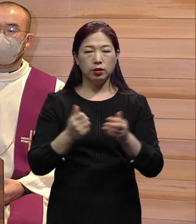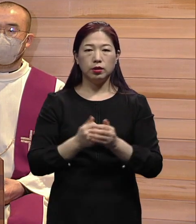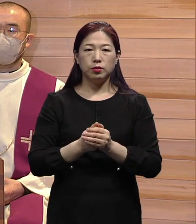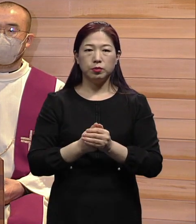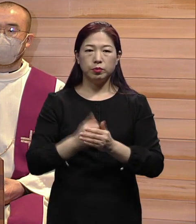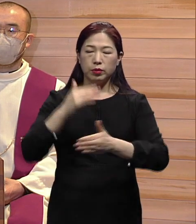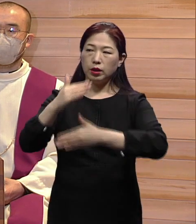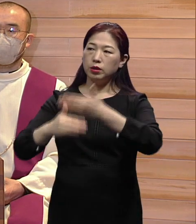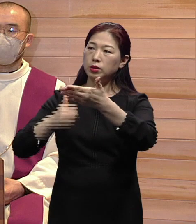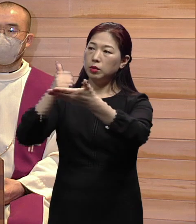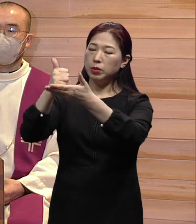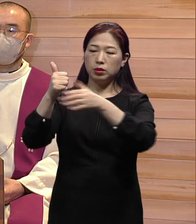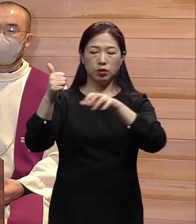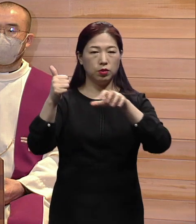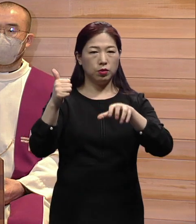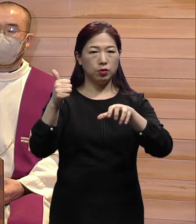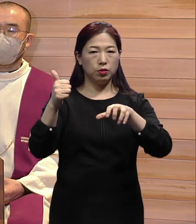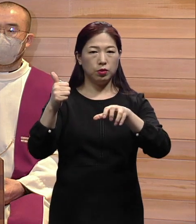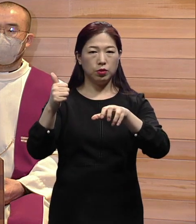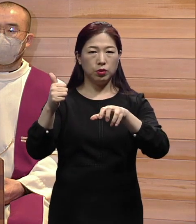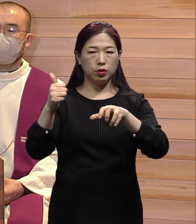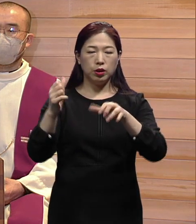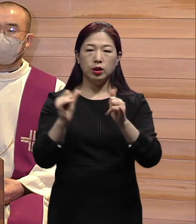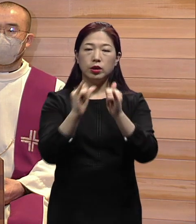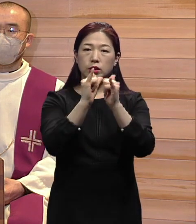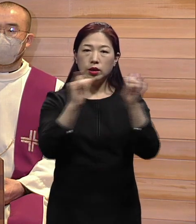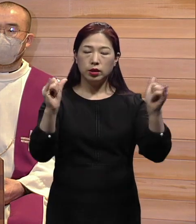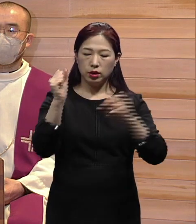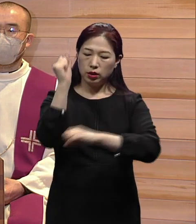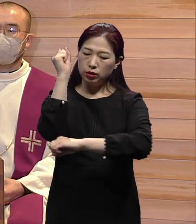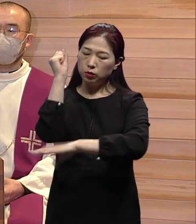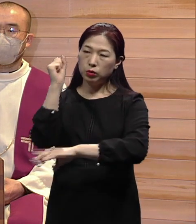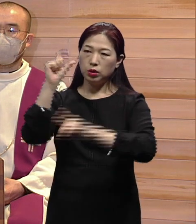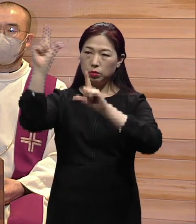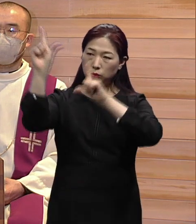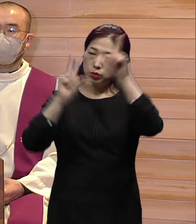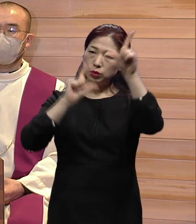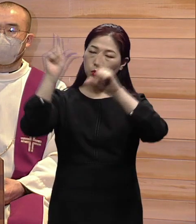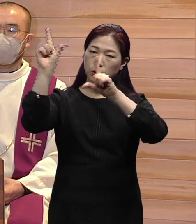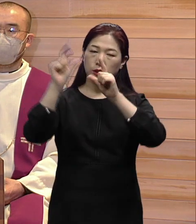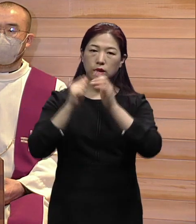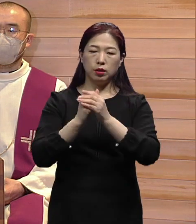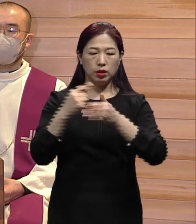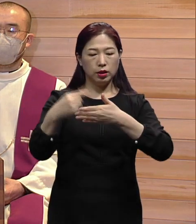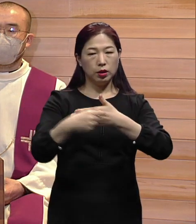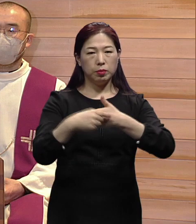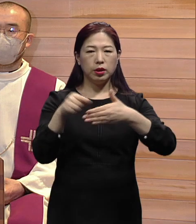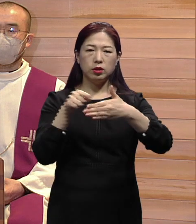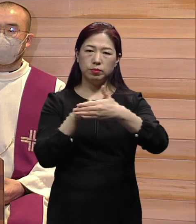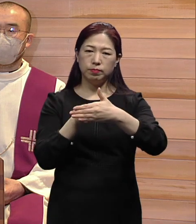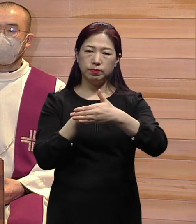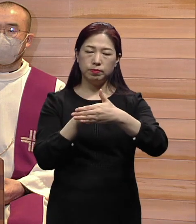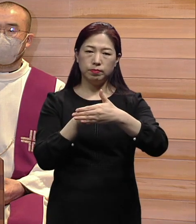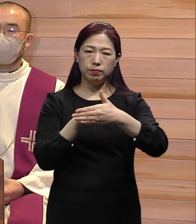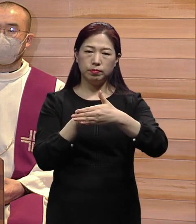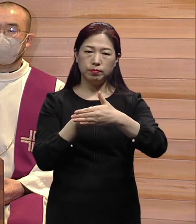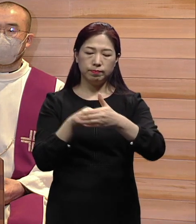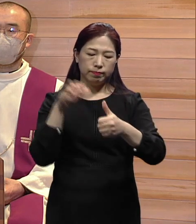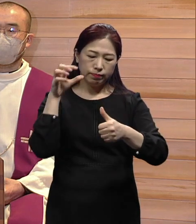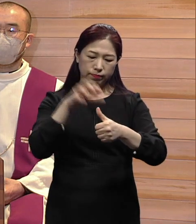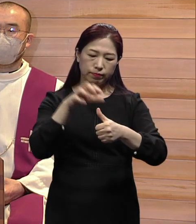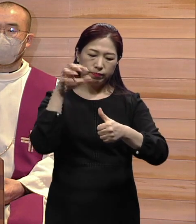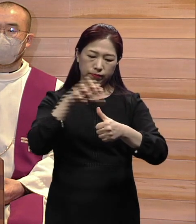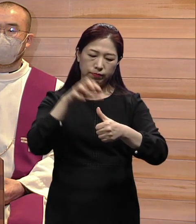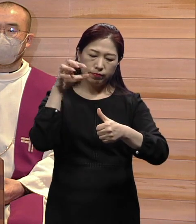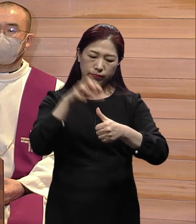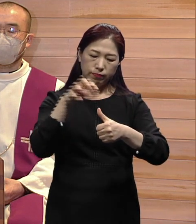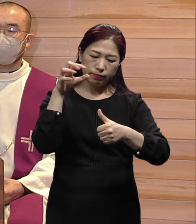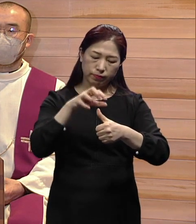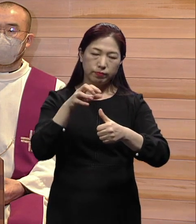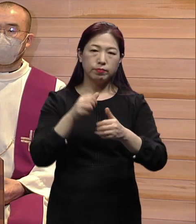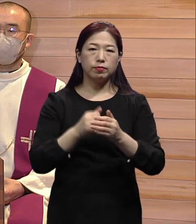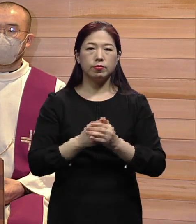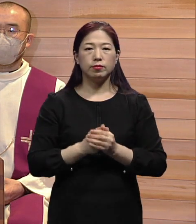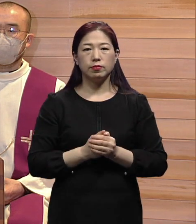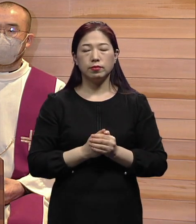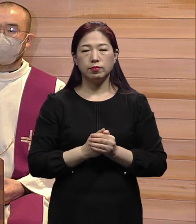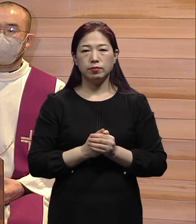하느님 앞에 선 우리 인간의 근본적인 모습과 마음 자세들을 질책하시는 것입니다